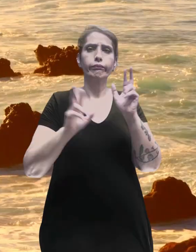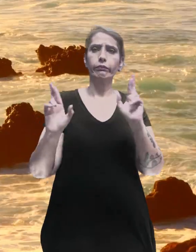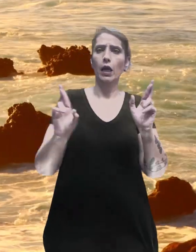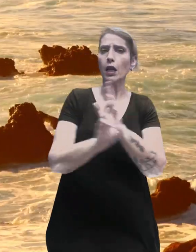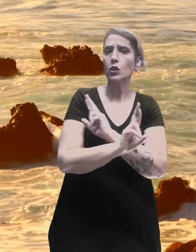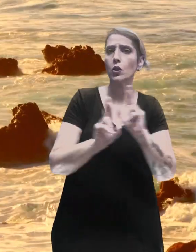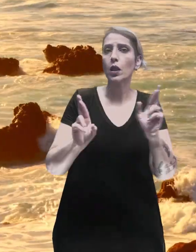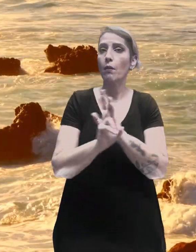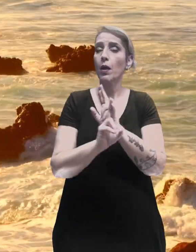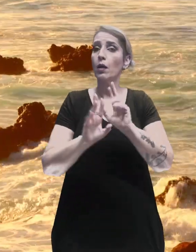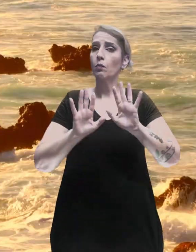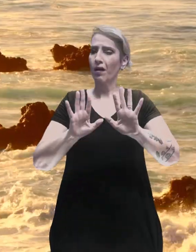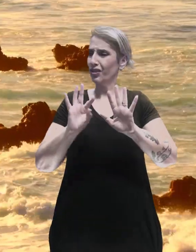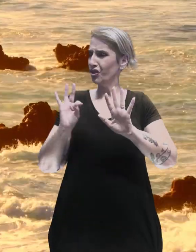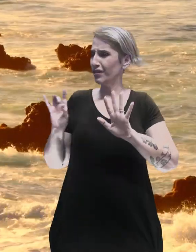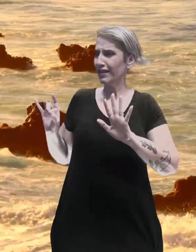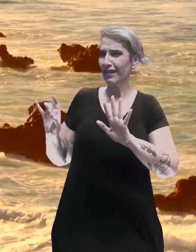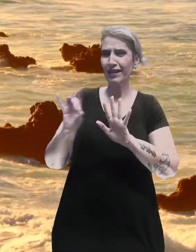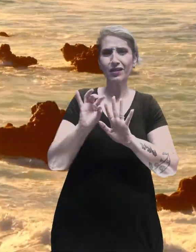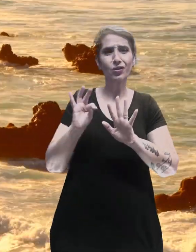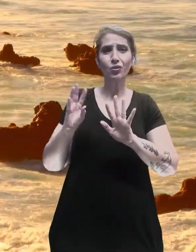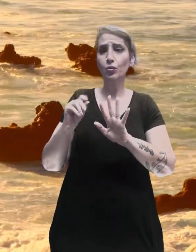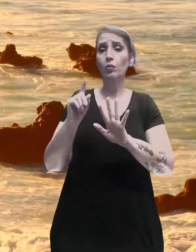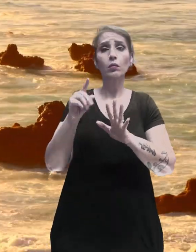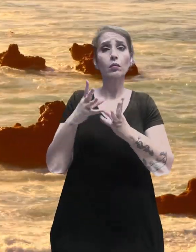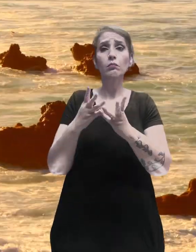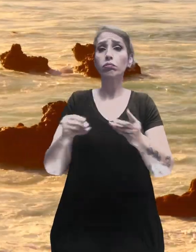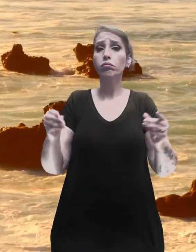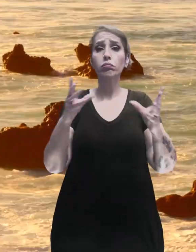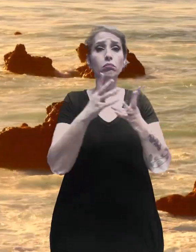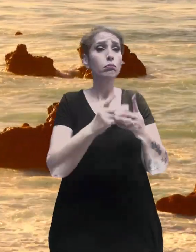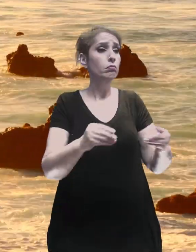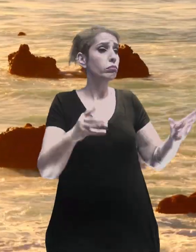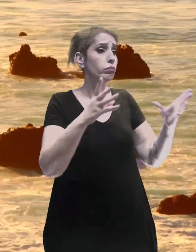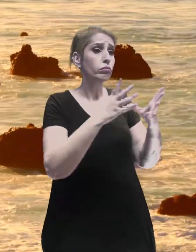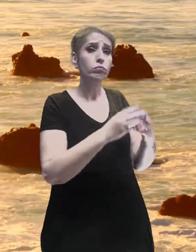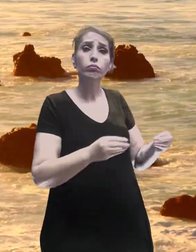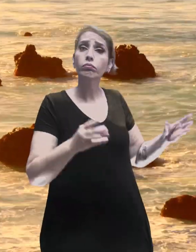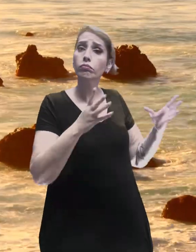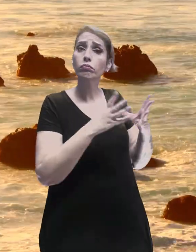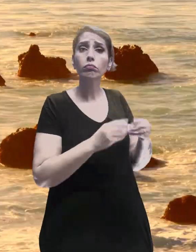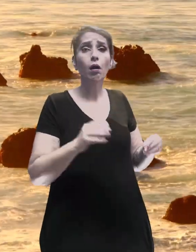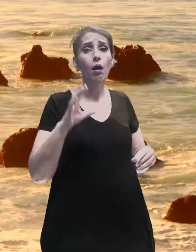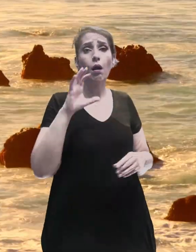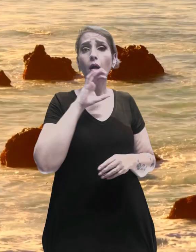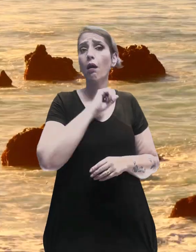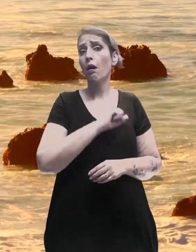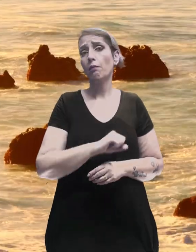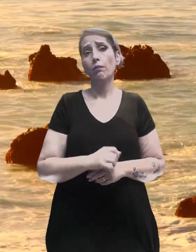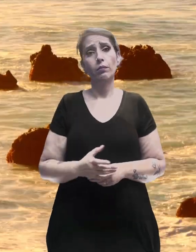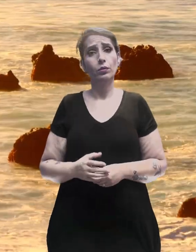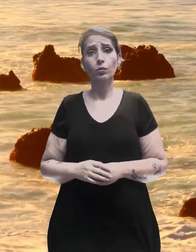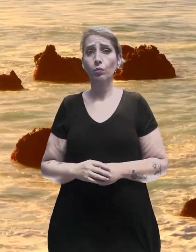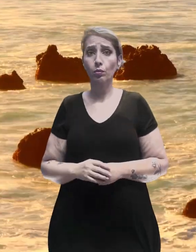mas todas essas coisas são passageiras, como bolhas... que surgem na superfície do oceano.